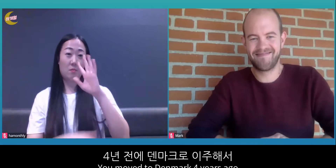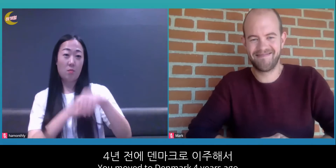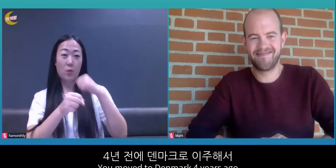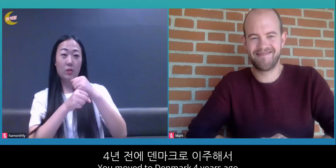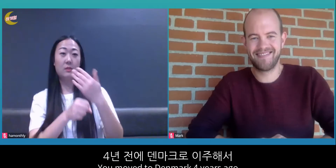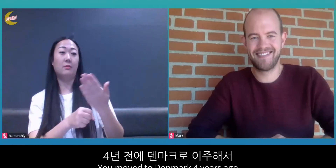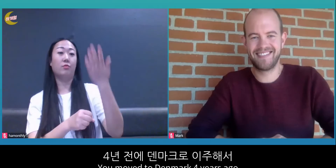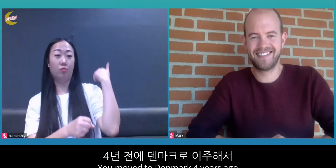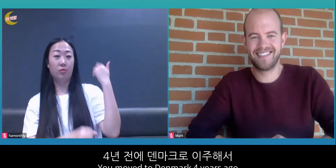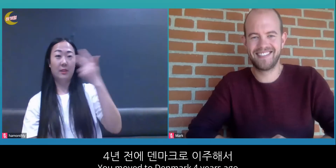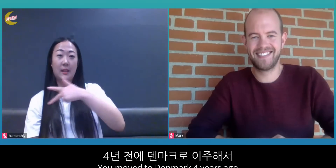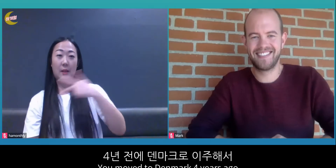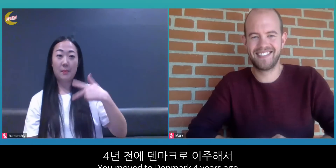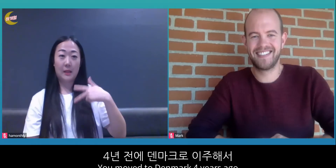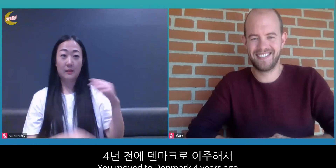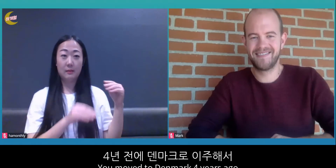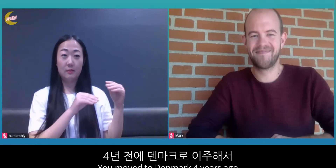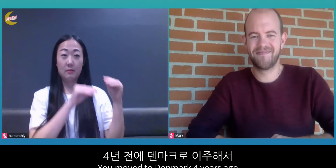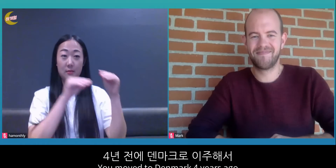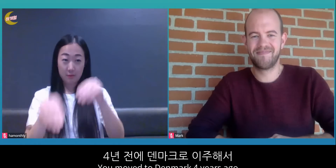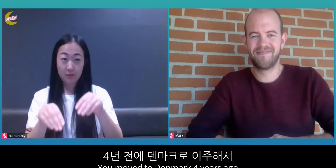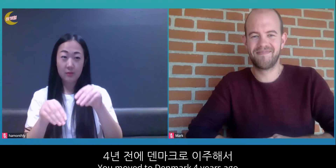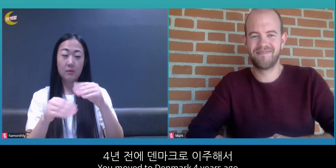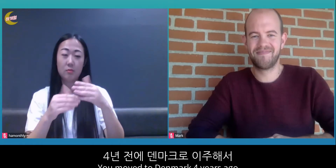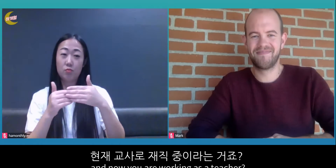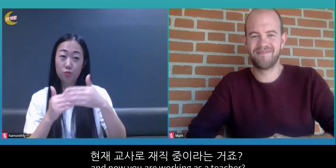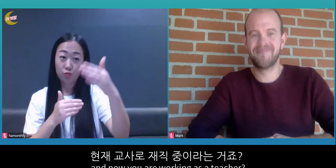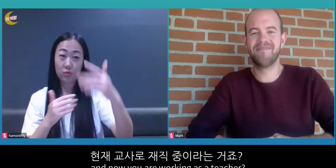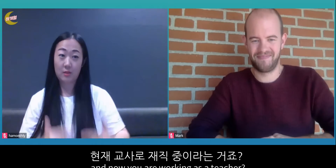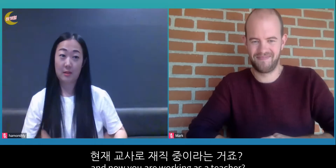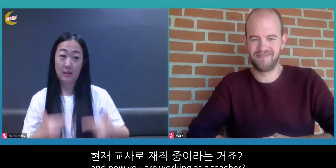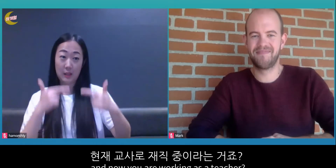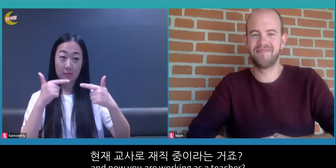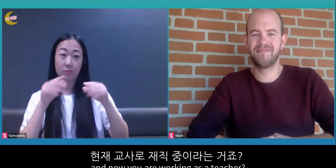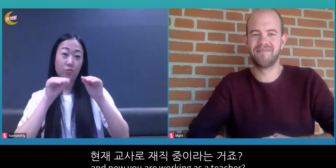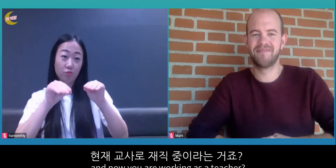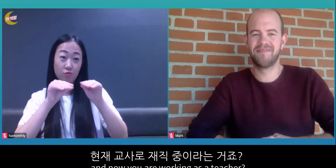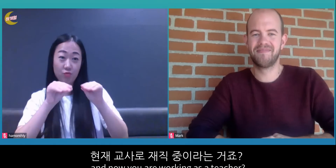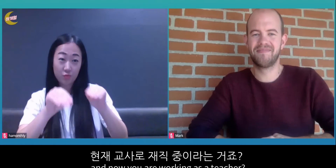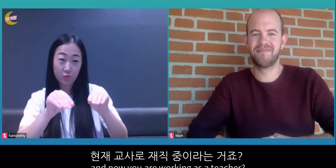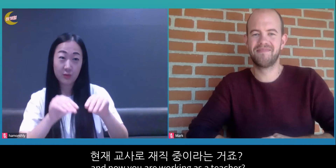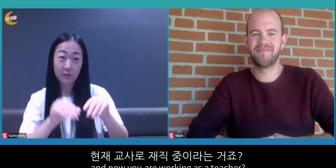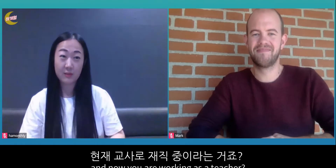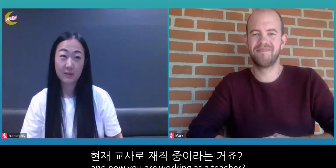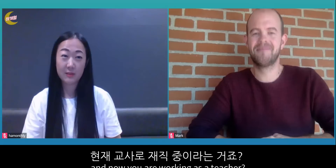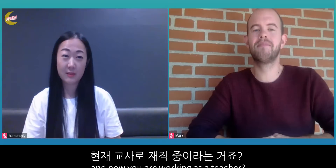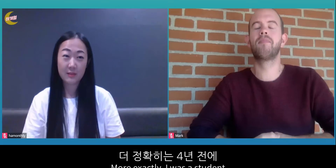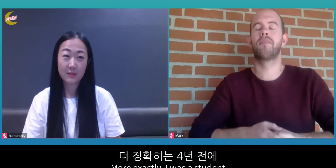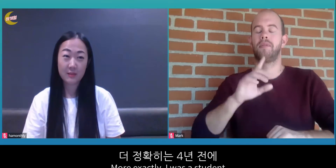もっと正確に言えば、あなたは4年前にデンマークに引っ越してきましたが、今は教師として働いていますか？